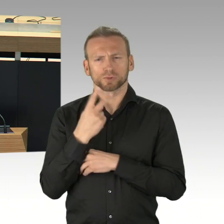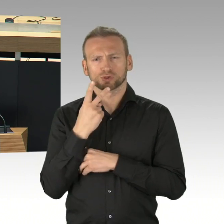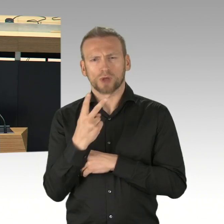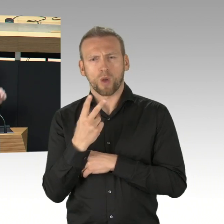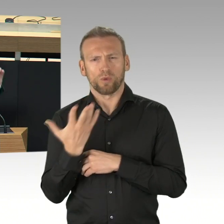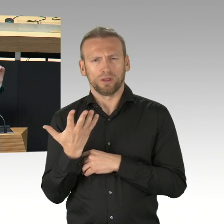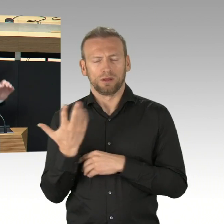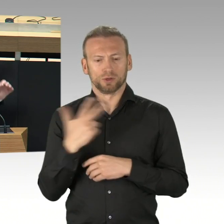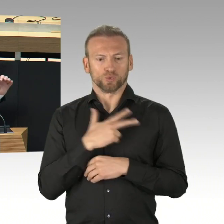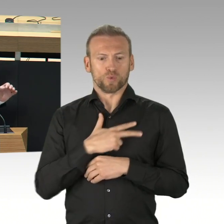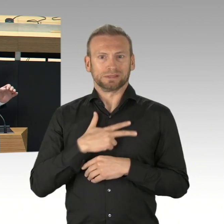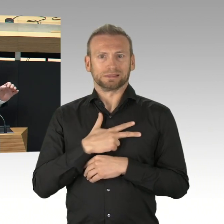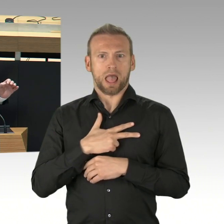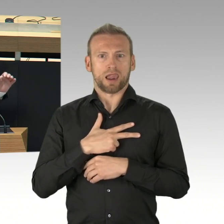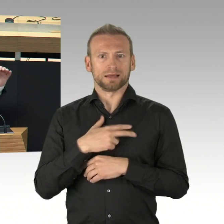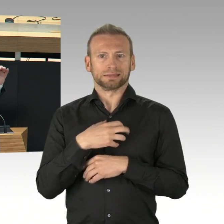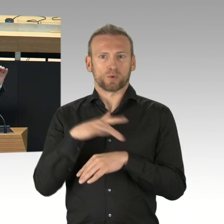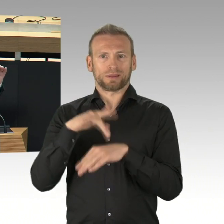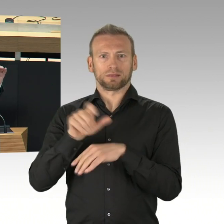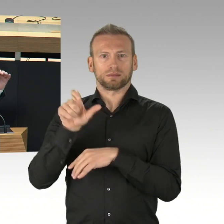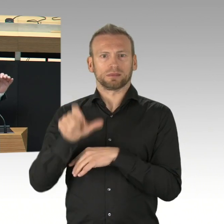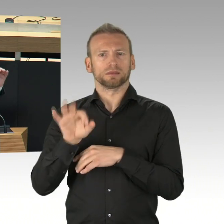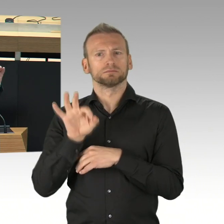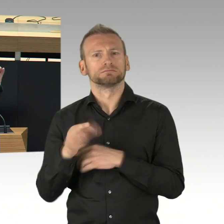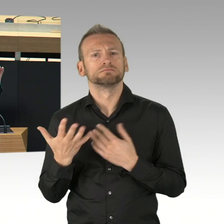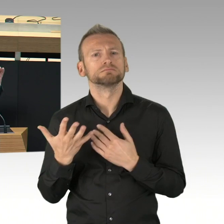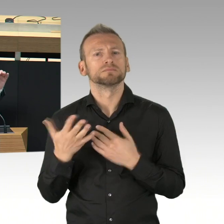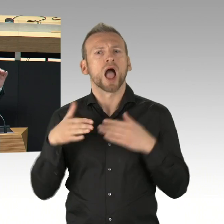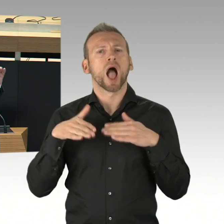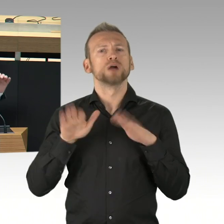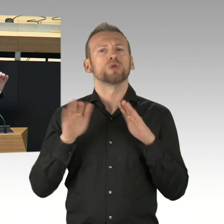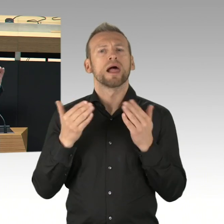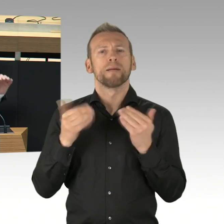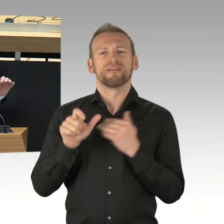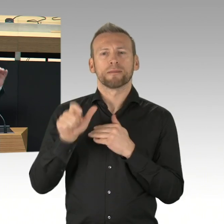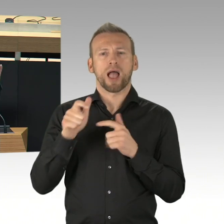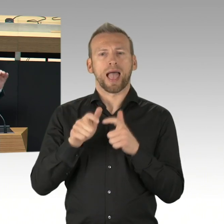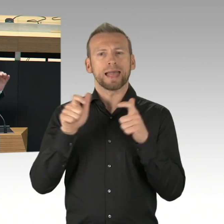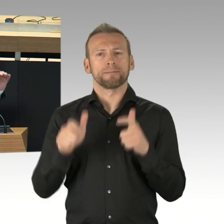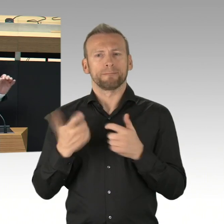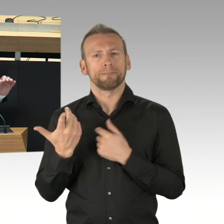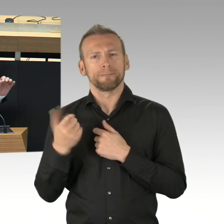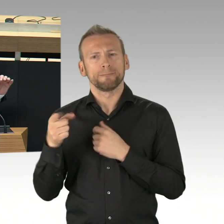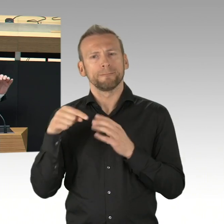eins a, die im Verfassungsschutz beschriebene interventionistische linke Politik umsetzt,